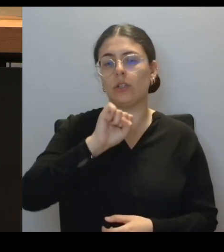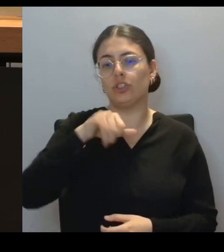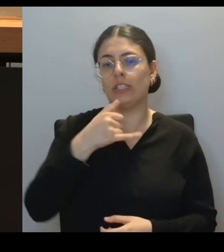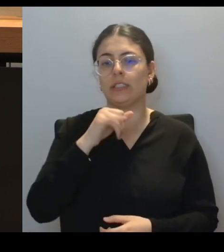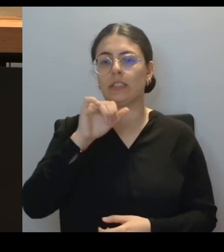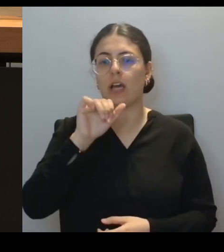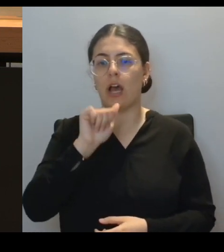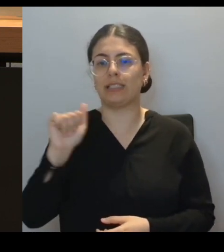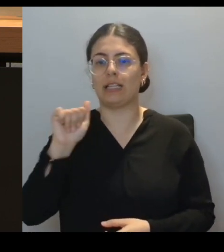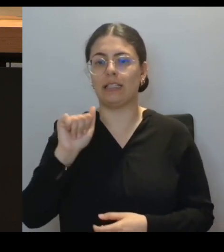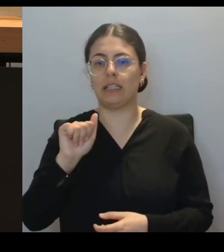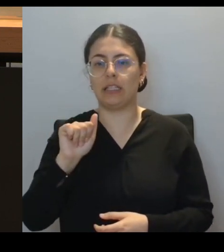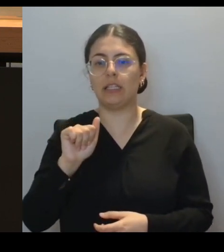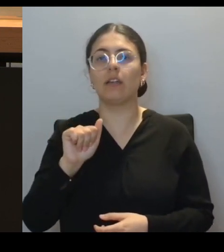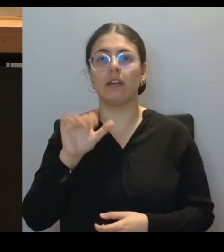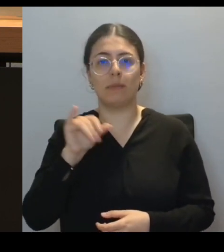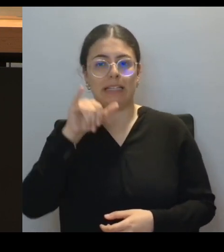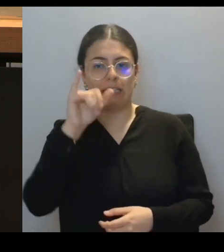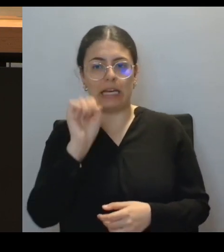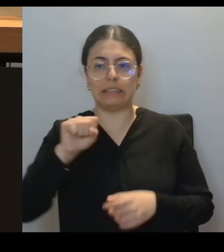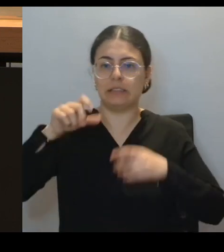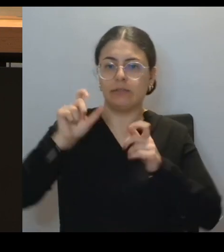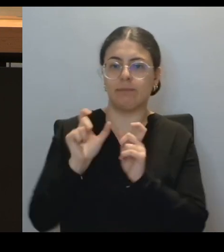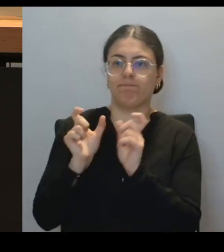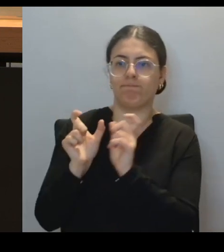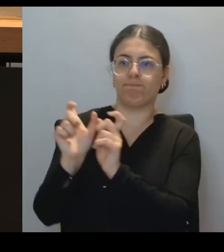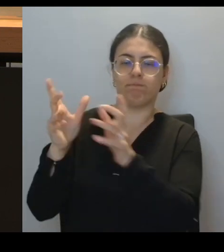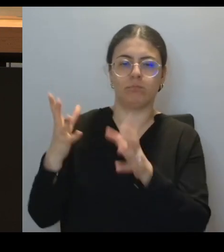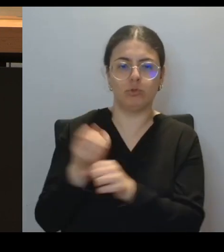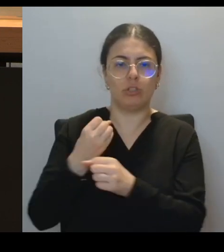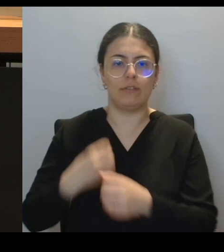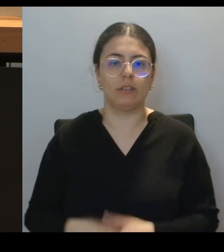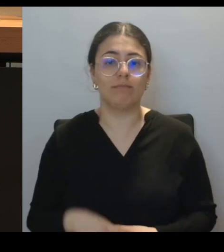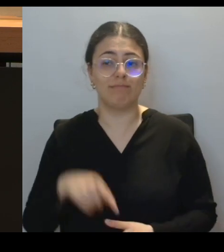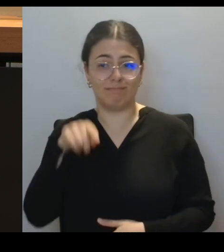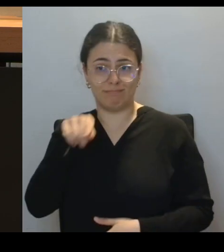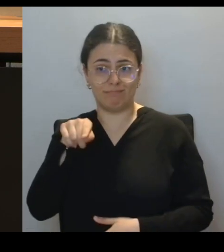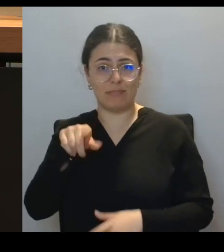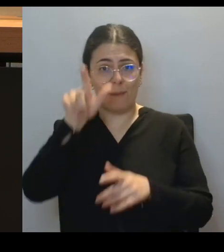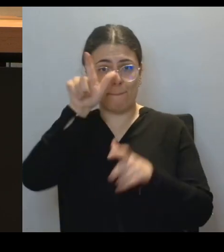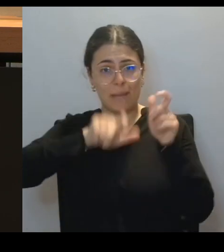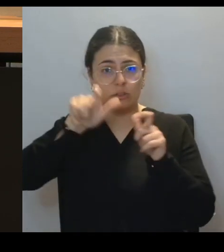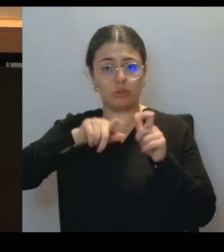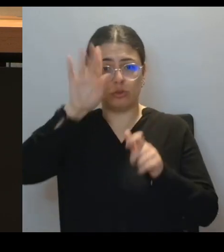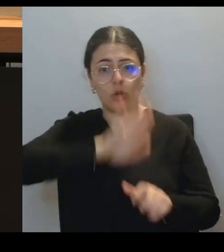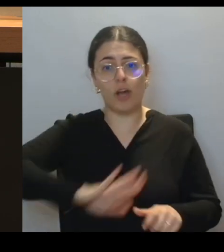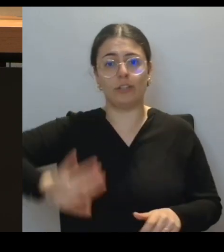Doch diese Menschen leiden in Deutschland wiederum unter politischer Repression. Wer Jin Jiyan Azadi Frau Leben,